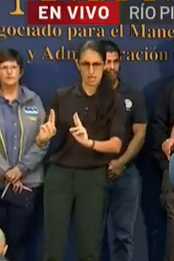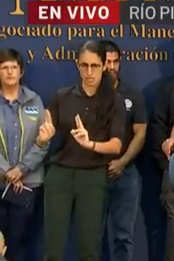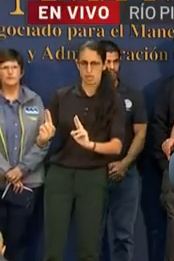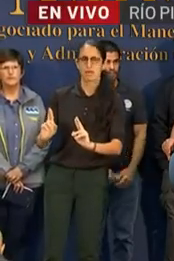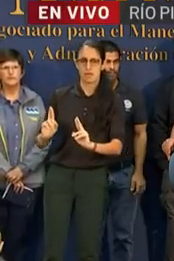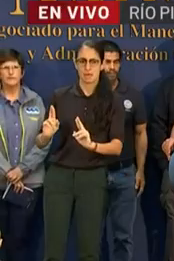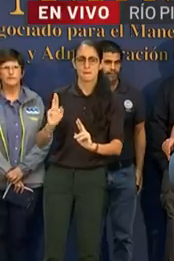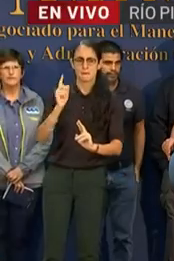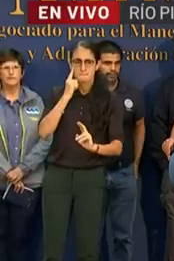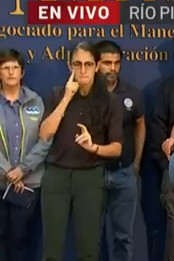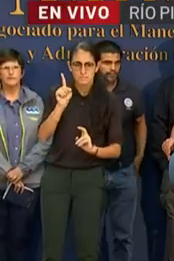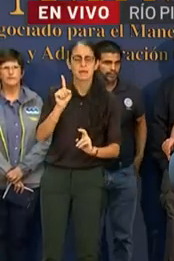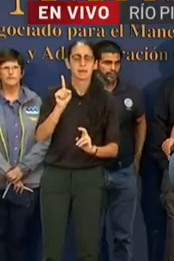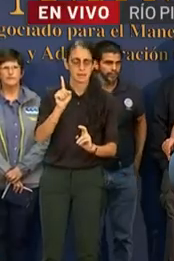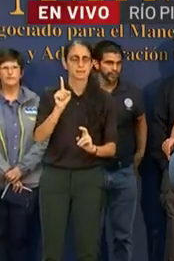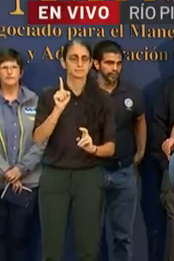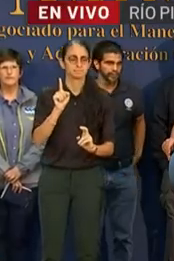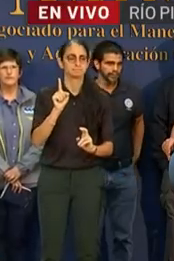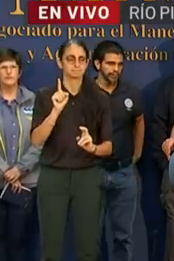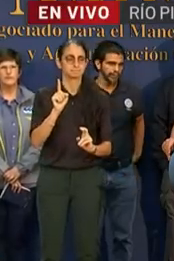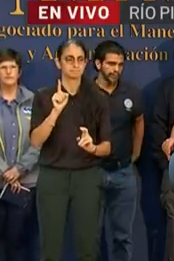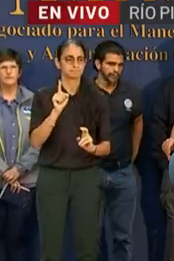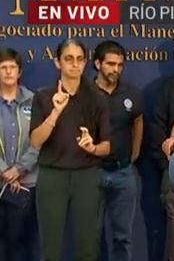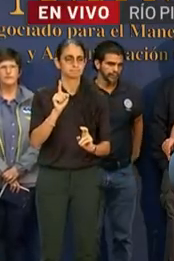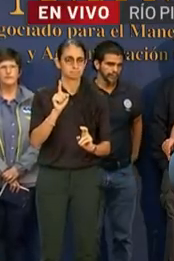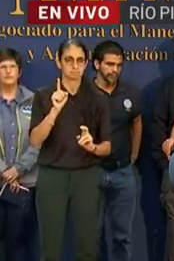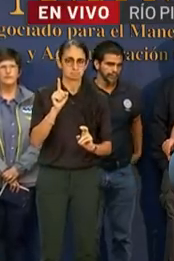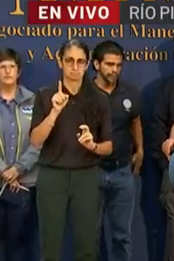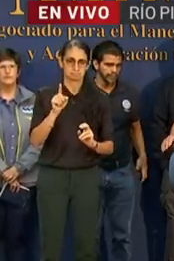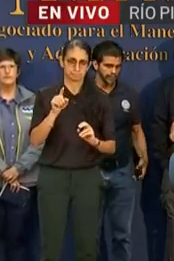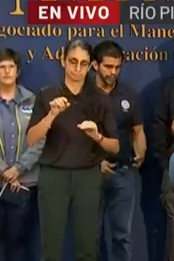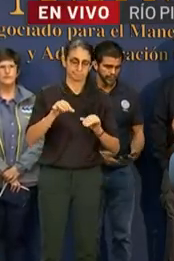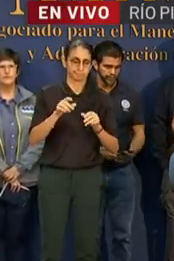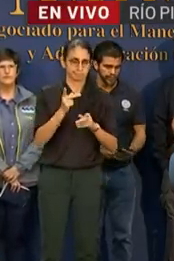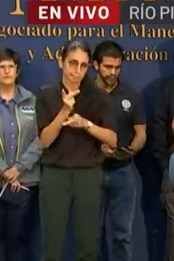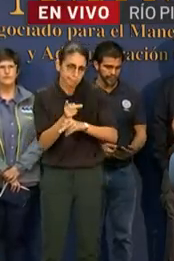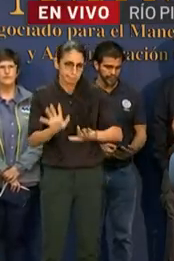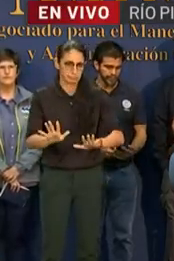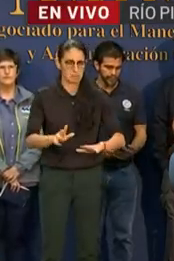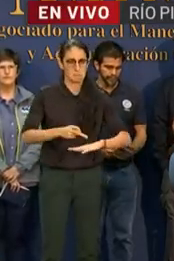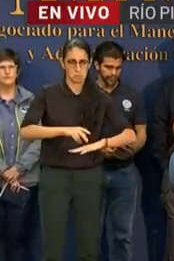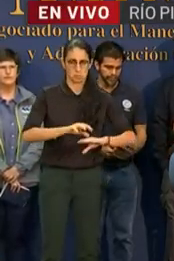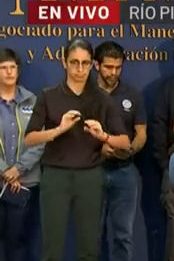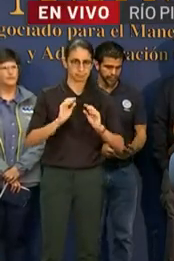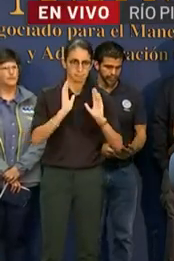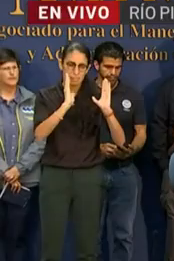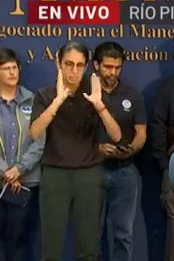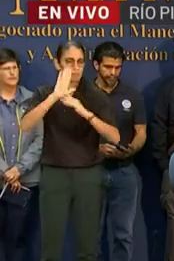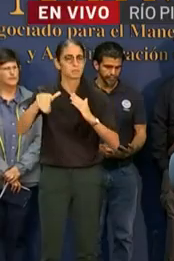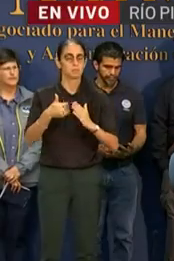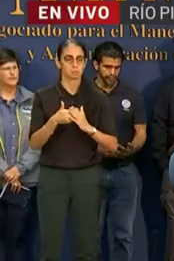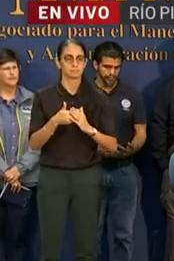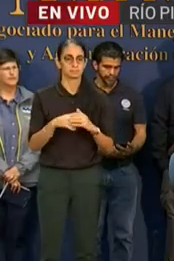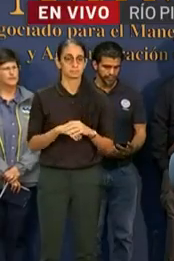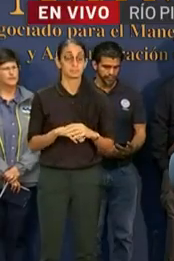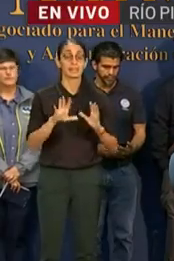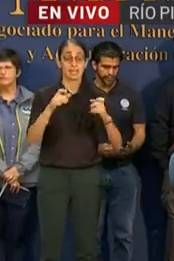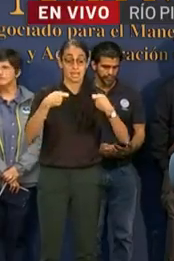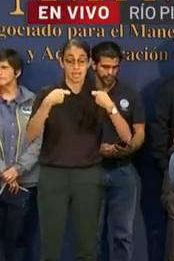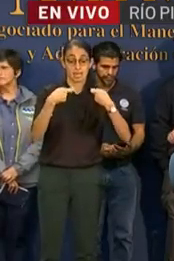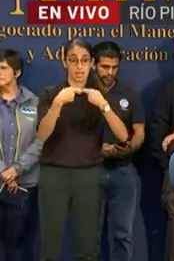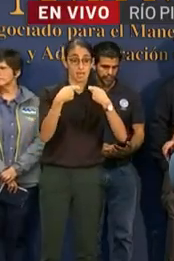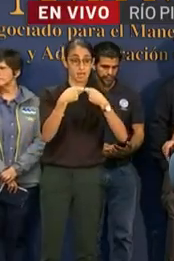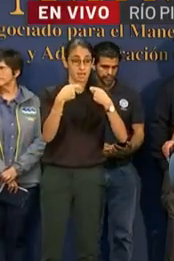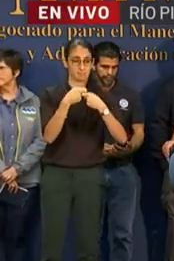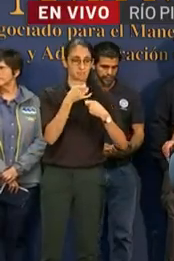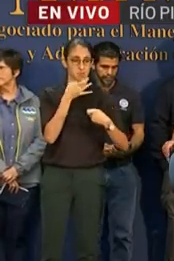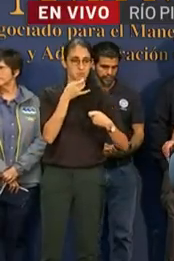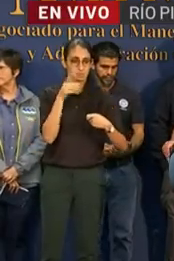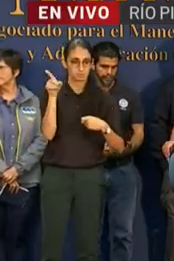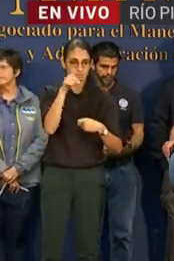TAN LO PERMITA,